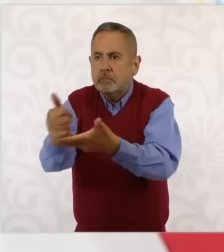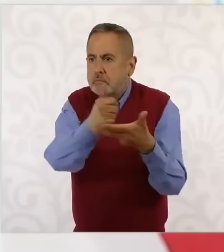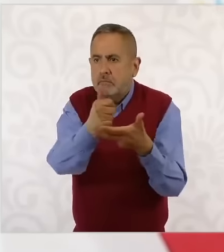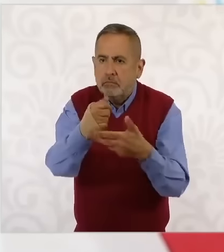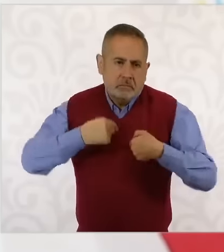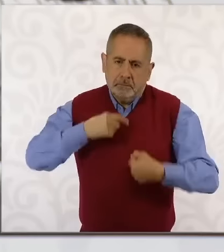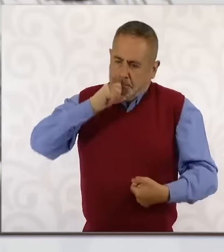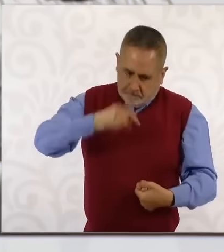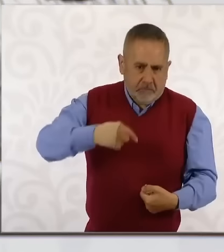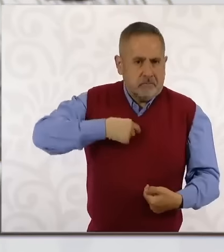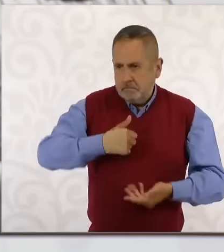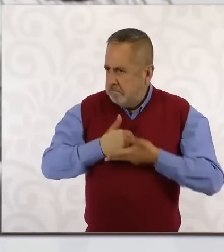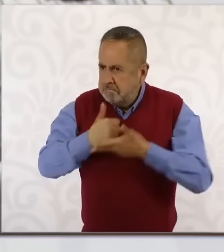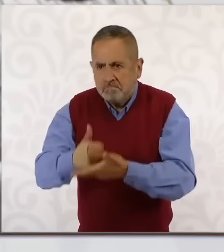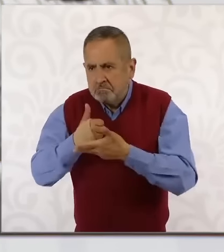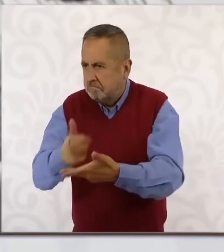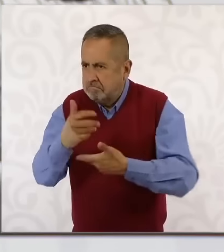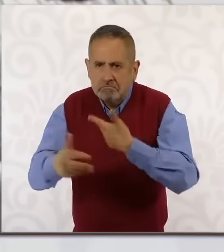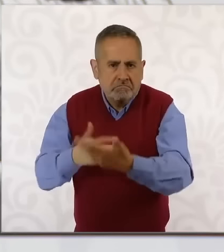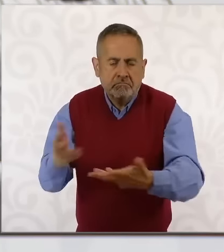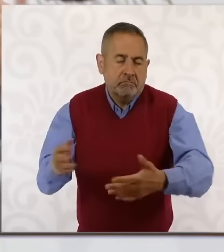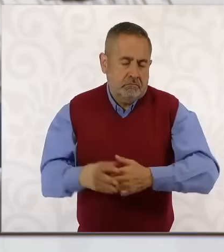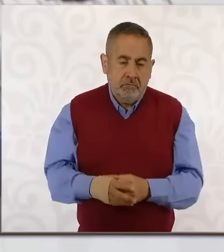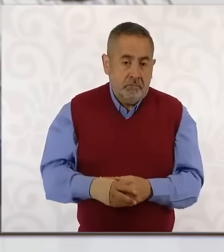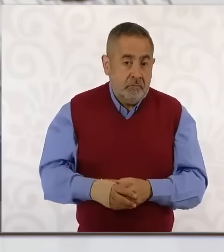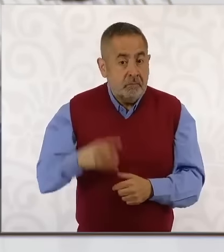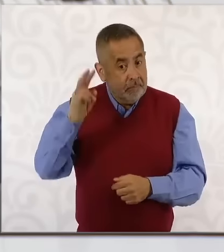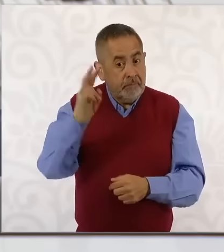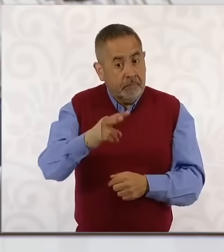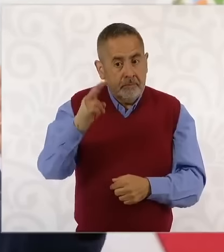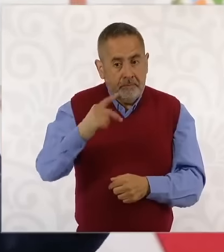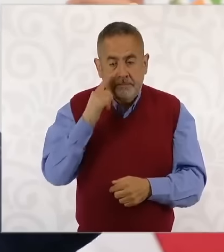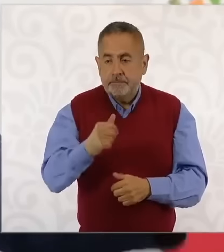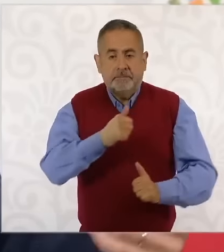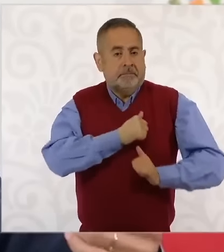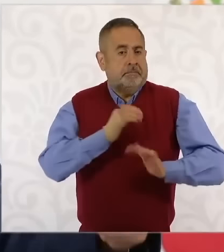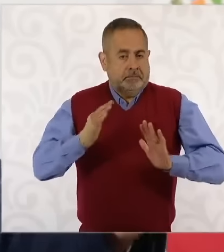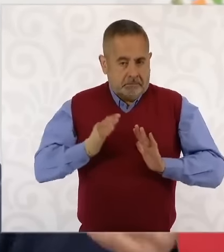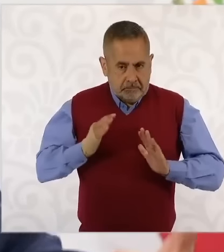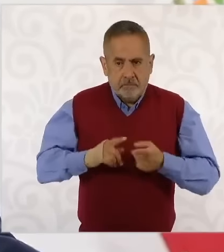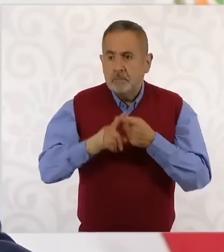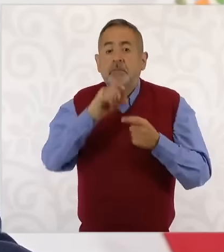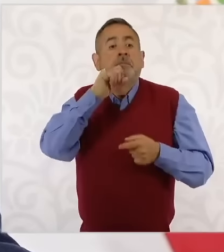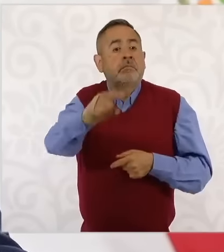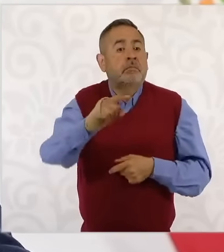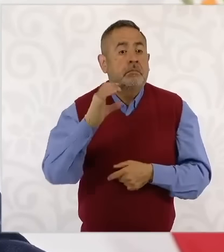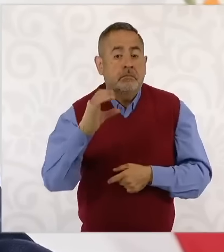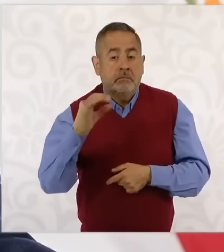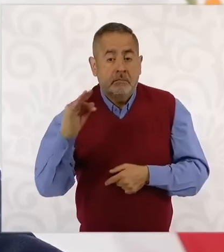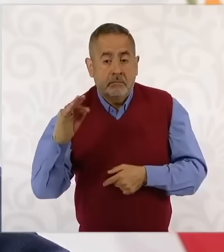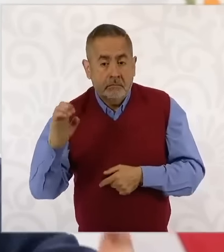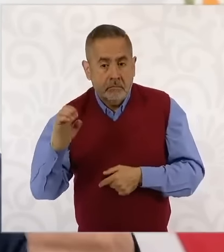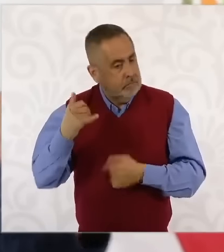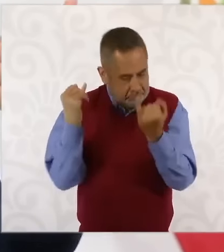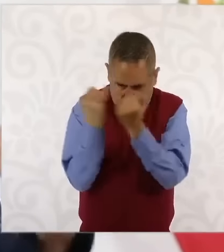siempre. Y la verdad es que dije las fuerzas armadas, pero los trabajadores de CFE, las y los